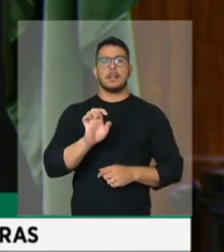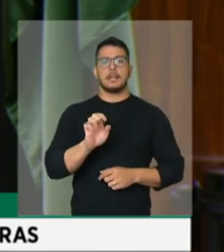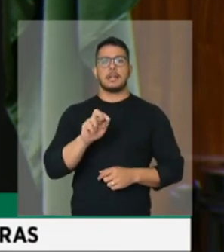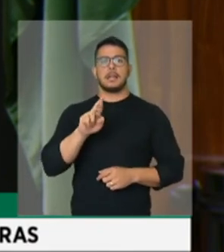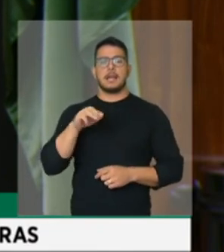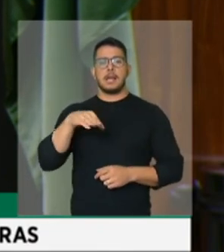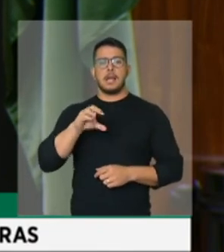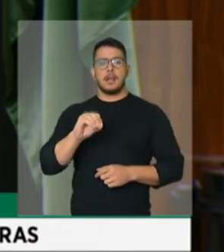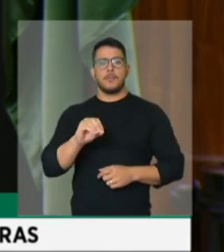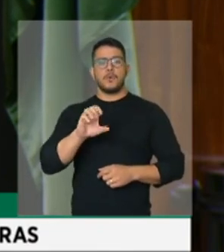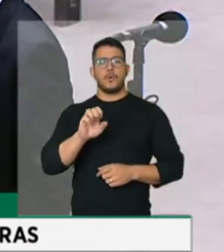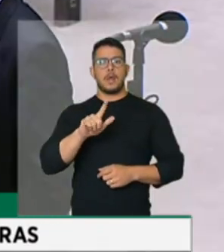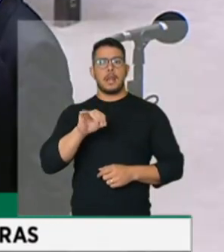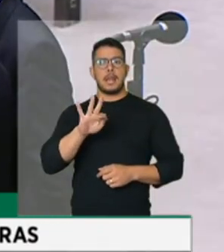TERMOELÉTRICAS A GÁS E QUE